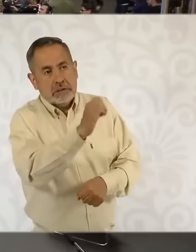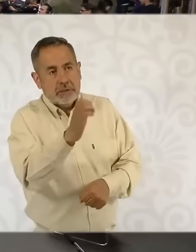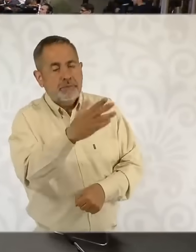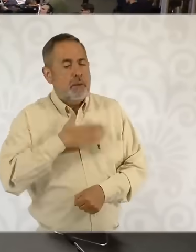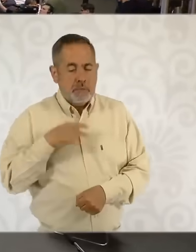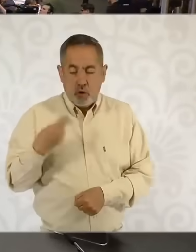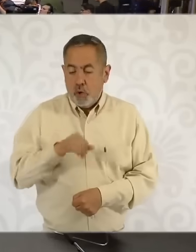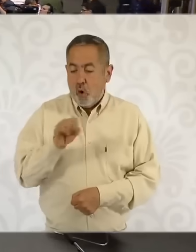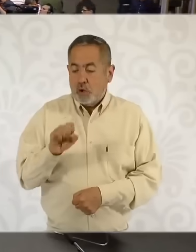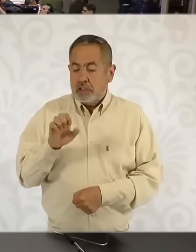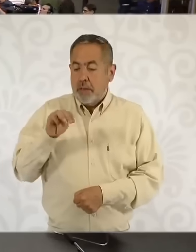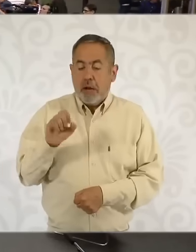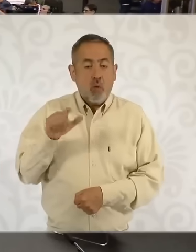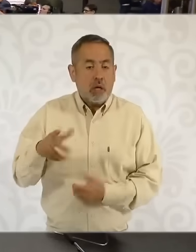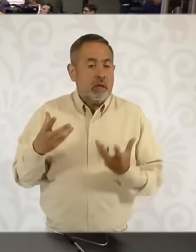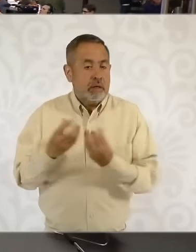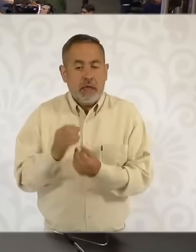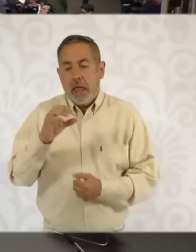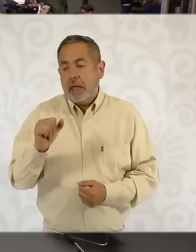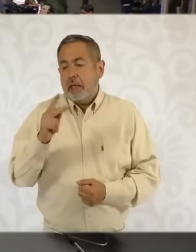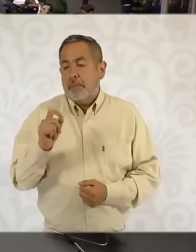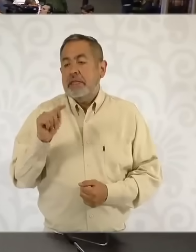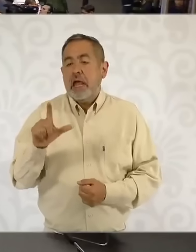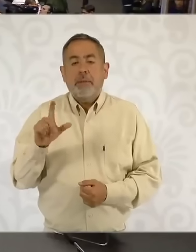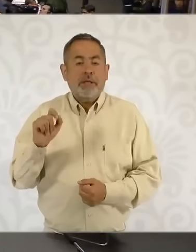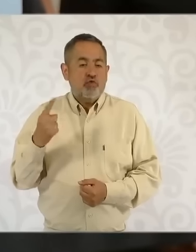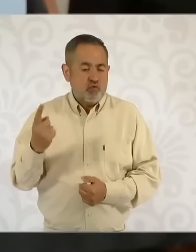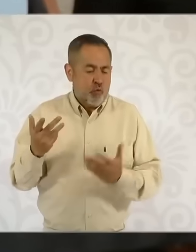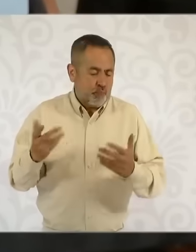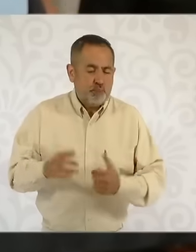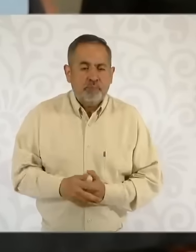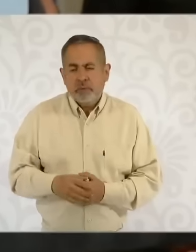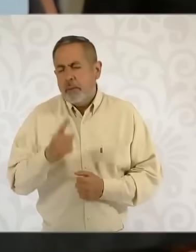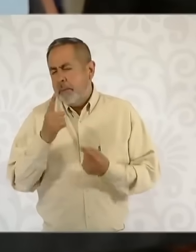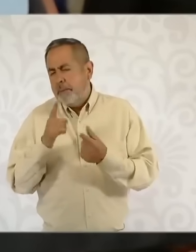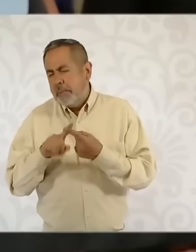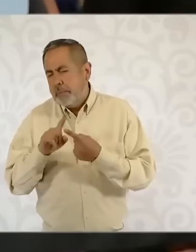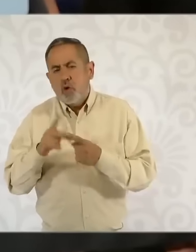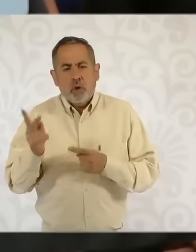Manuel Fuentes de Capital 21 Corazón de la Capital El primer tema que me gustaría bueno que quiero